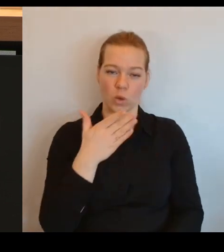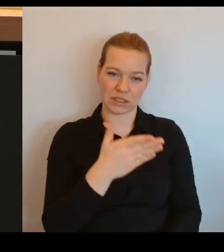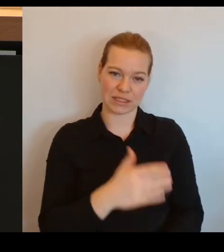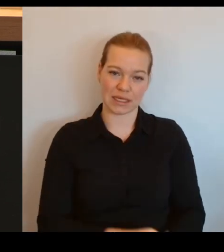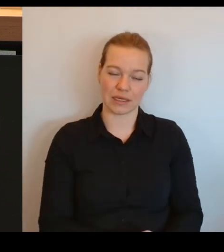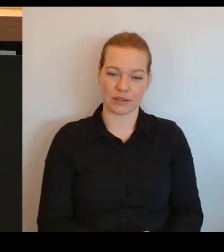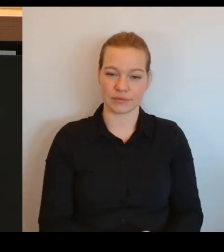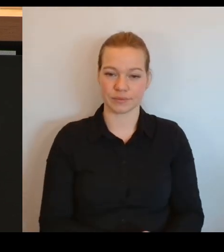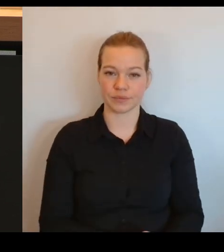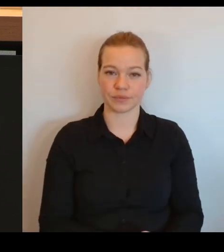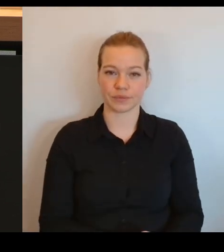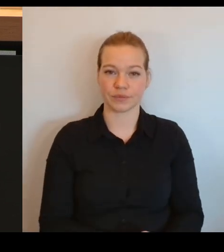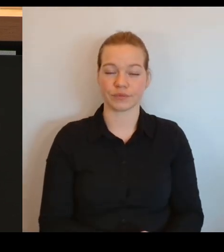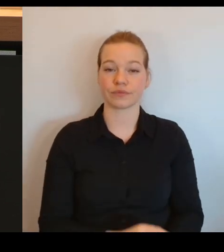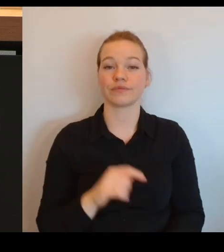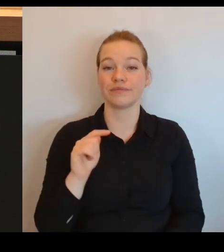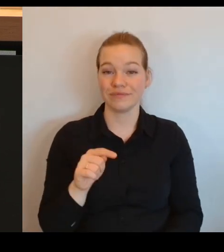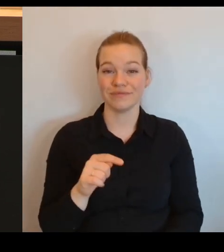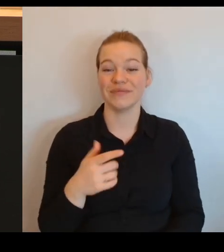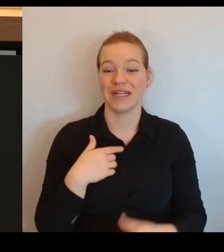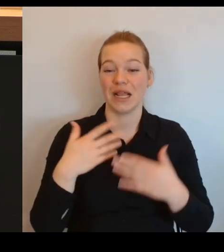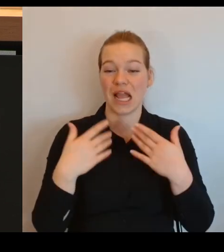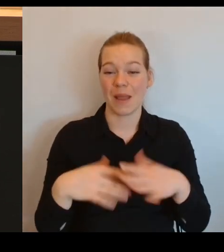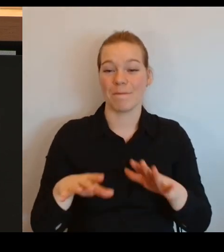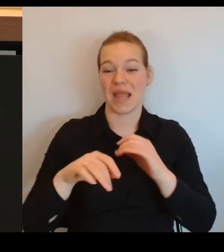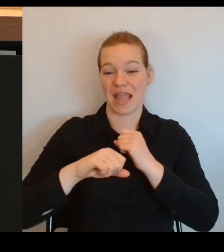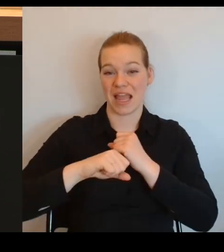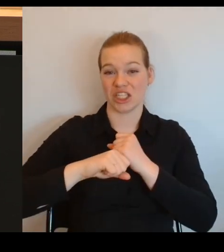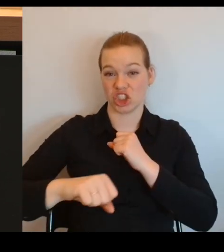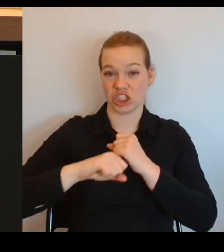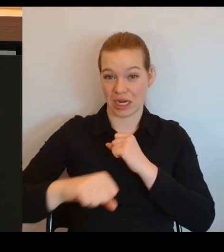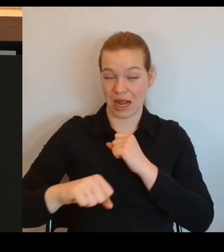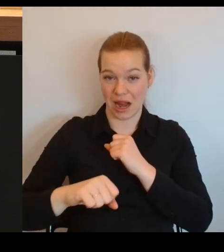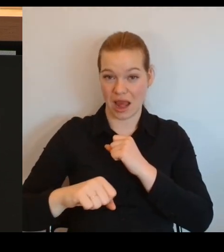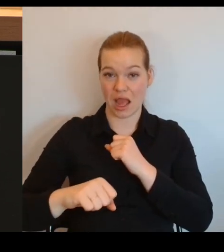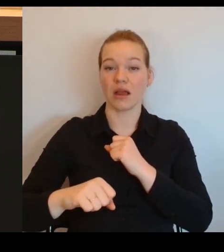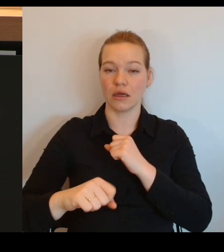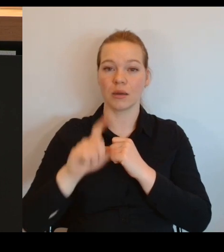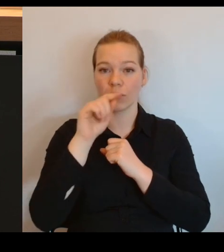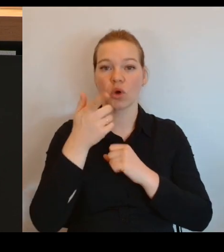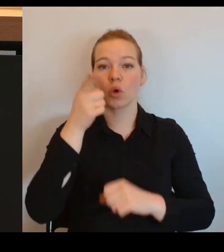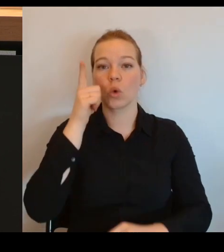die weniger für den Betrieb benötigt werden. Das nimmt nicht nur Druck von der BVG, das